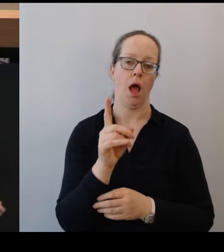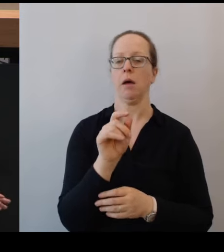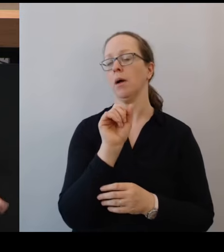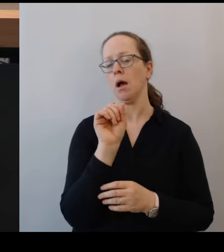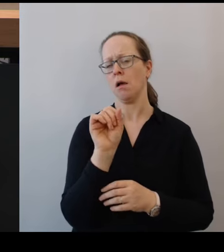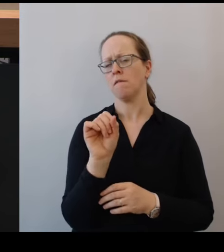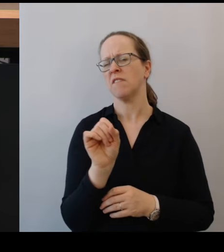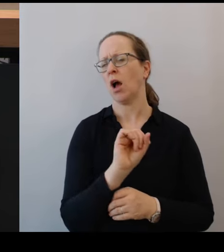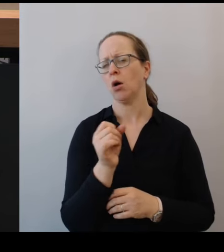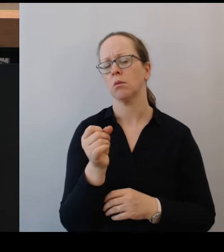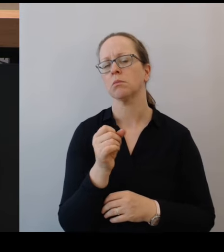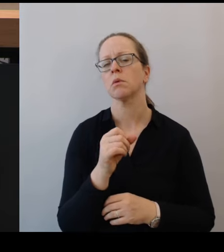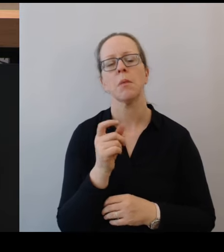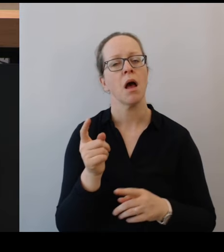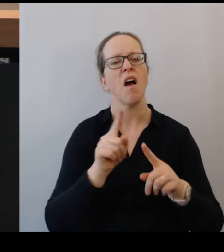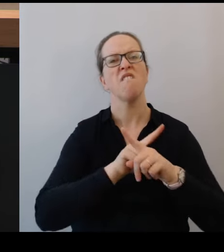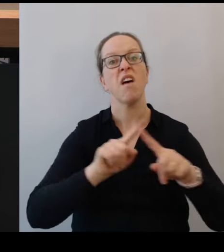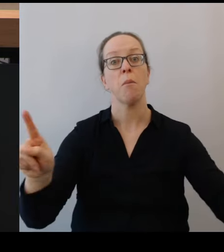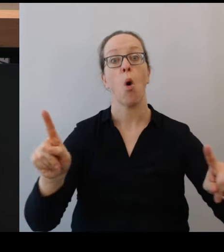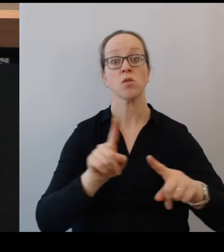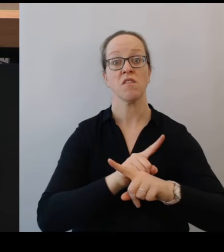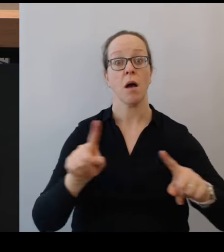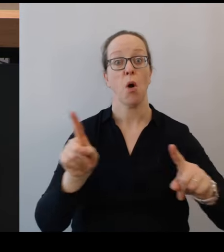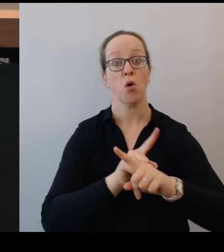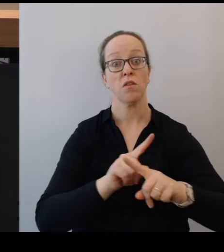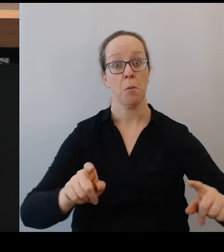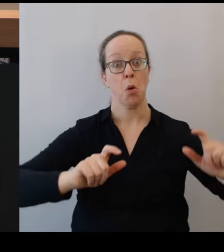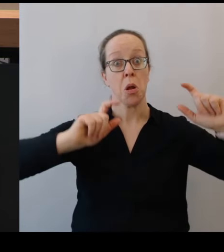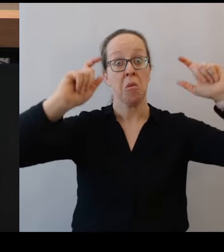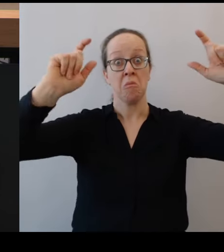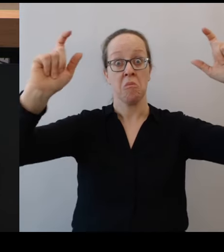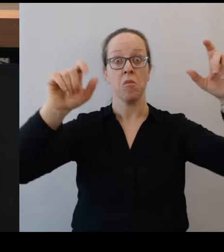Sie wollen doch nicht den Menschen wieder vorschreiben, ob und wie